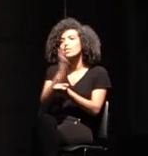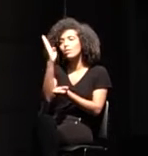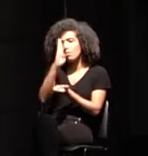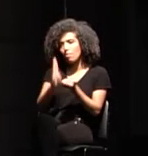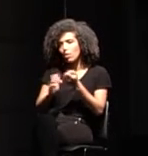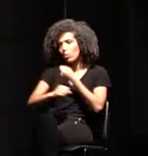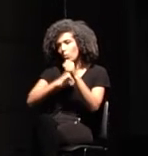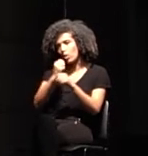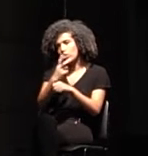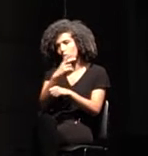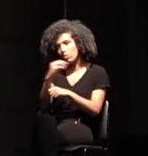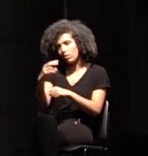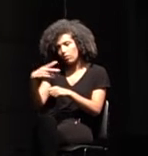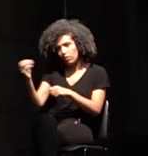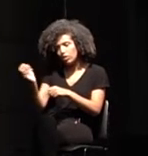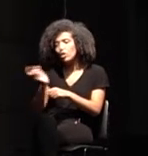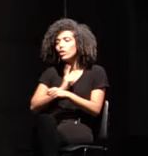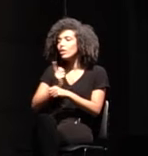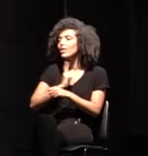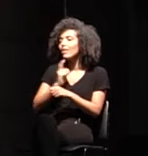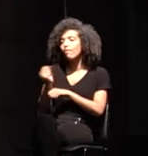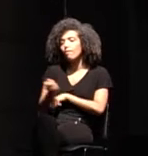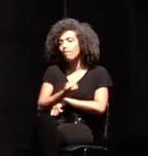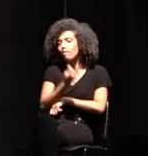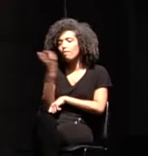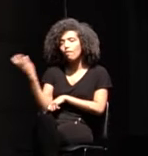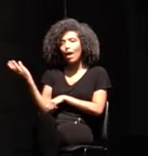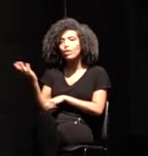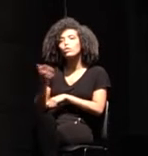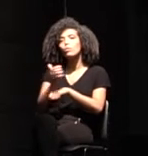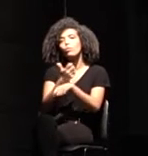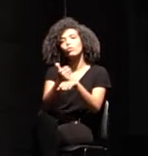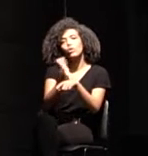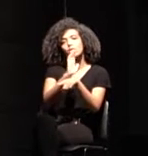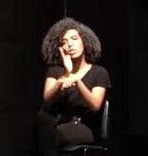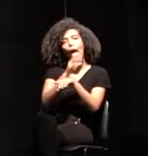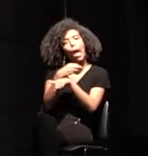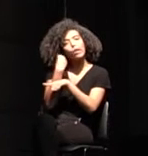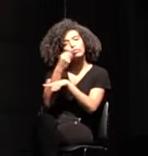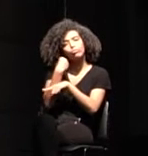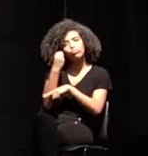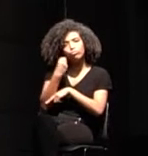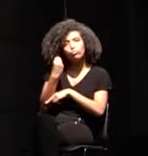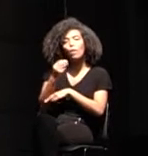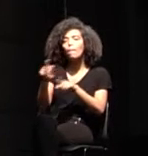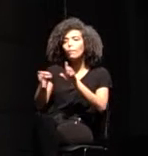e contou com diversos cineastas experimentais e de documentário,